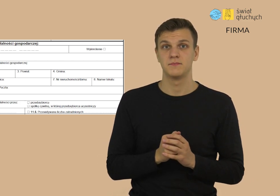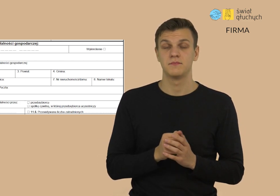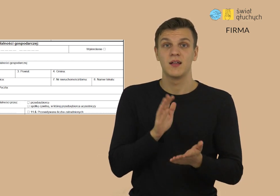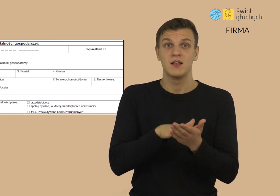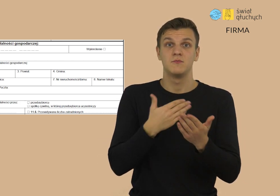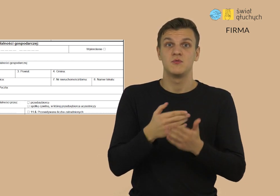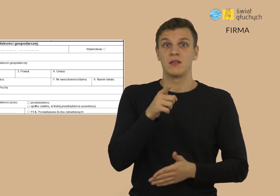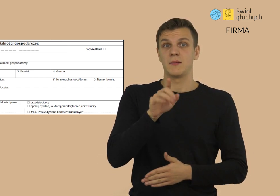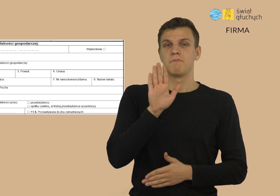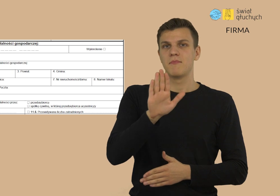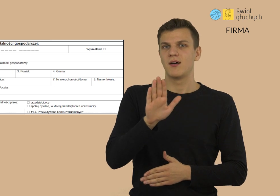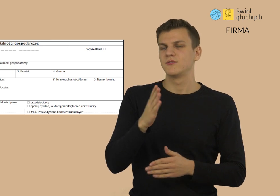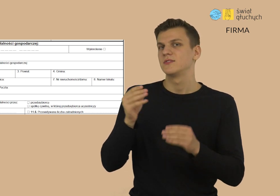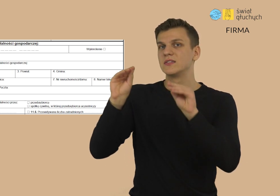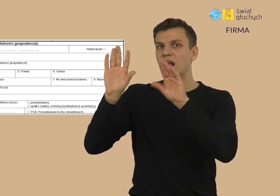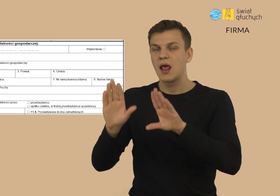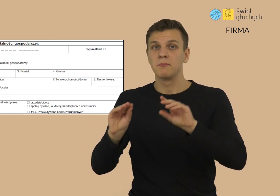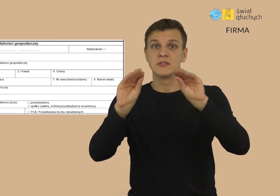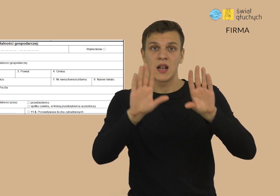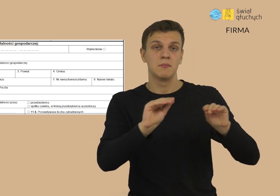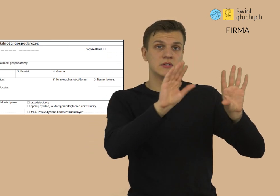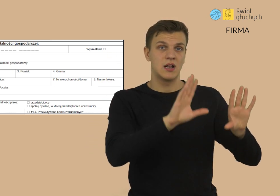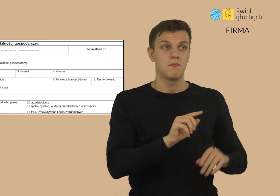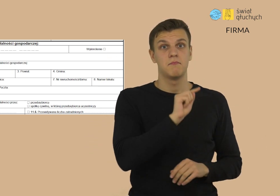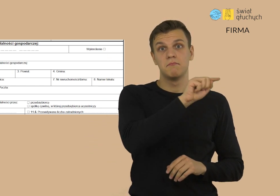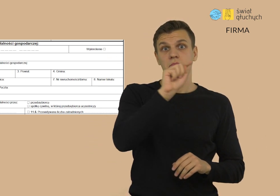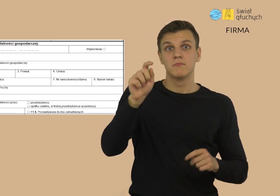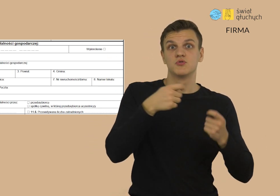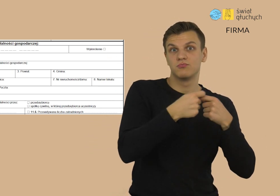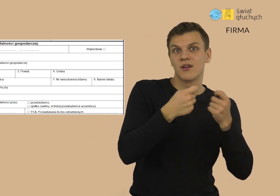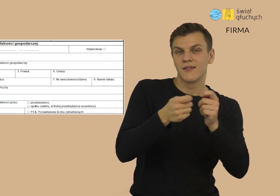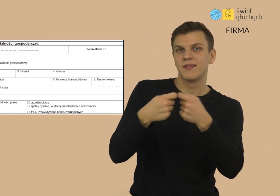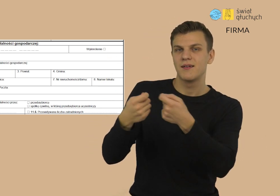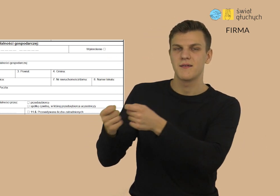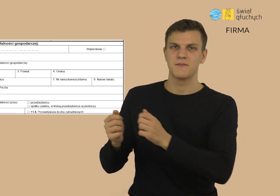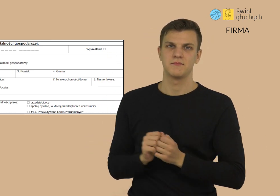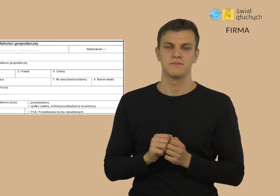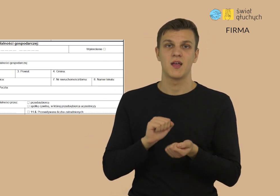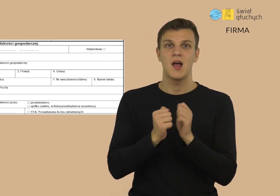Należy podać wszystkie miejsca stałego wykonywania działalności gospodarczej, takie jak sklepy, czyli punkty sprzedaży